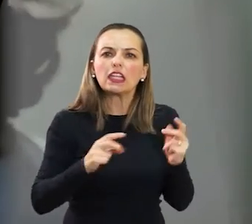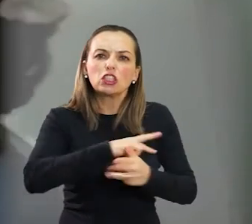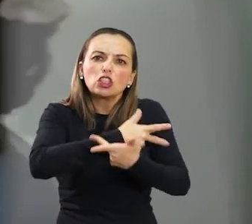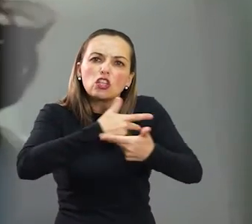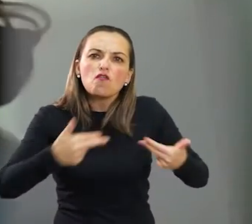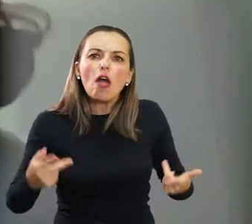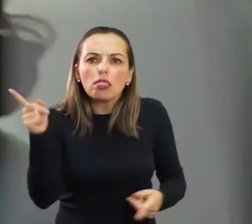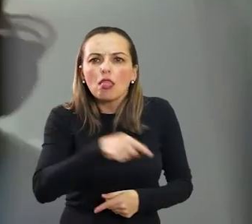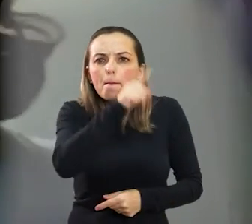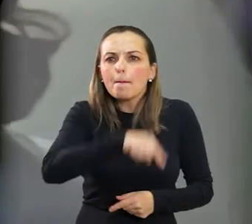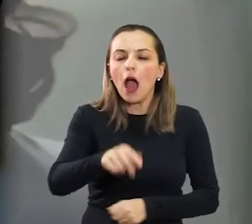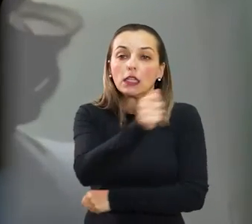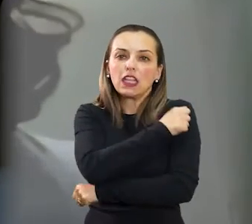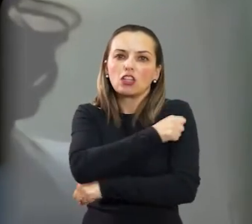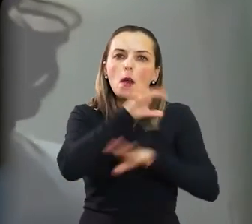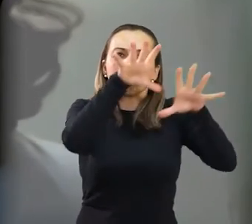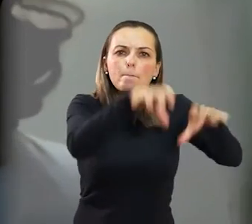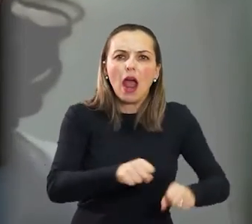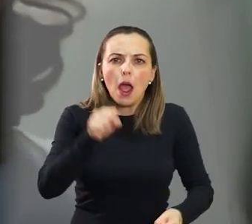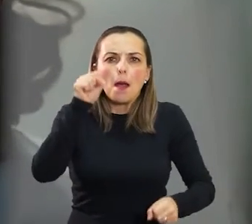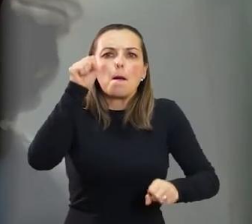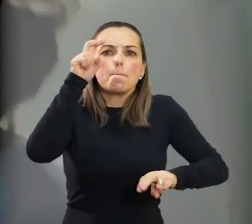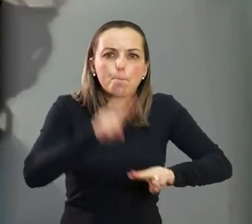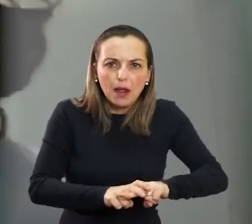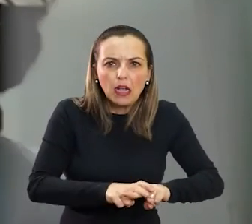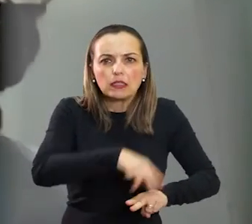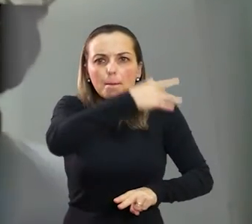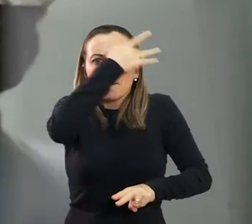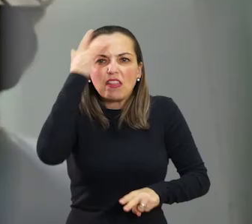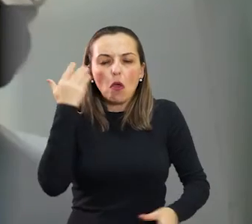censuraram a arte, suas diversas linguagens, prenderam